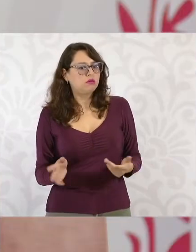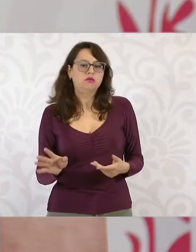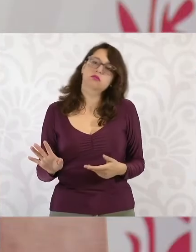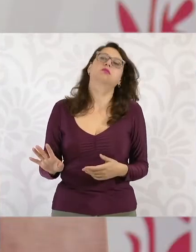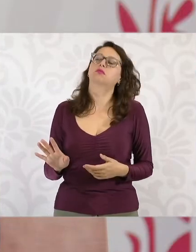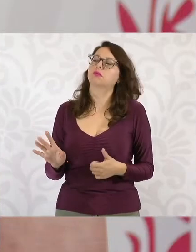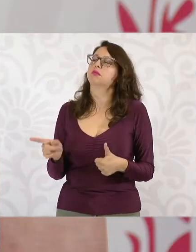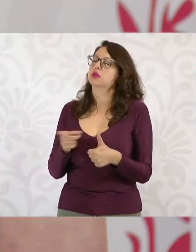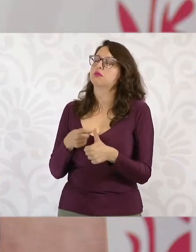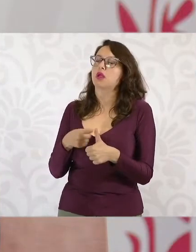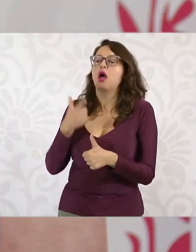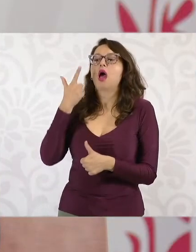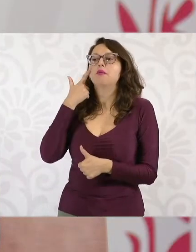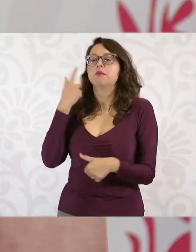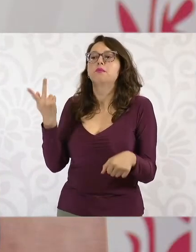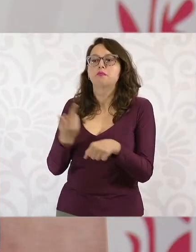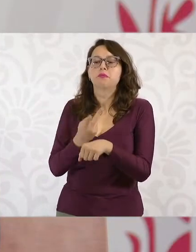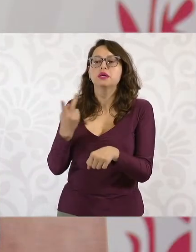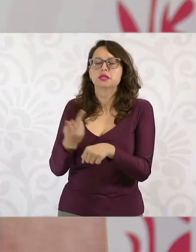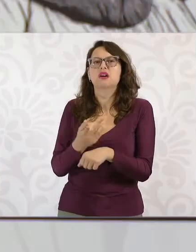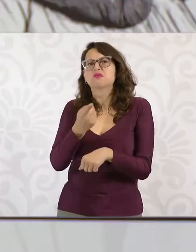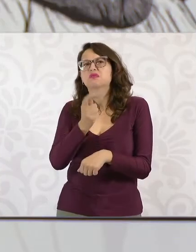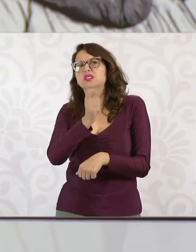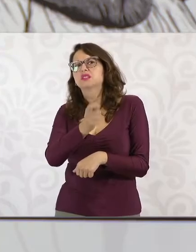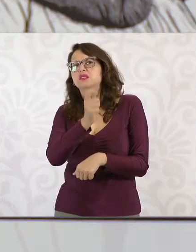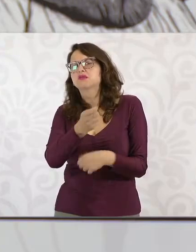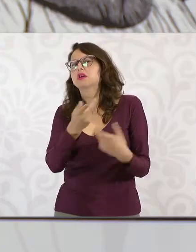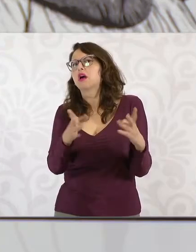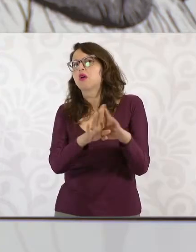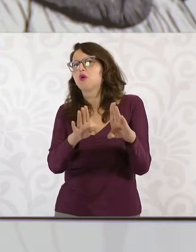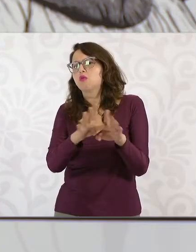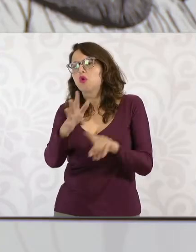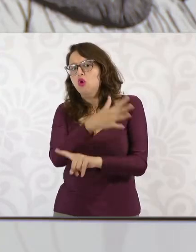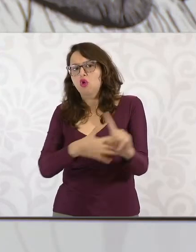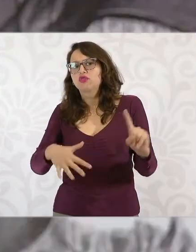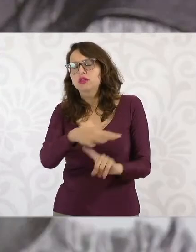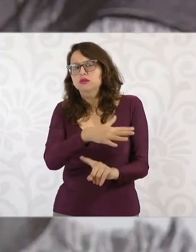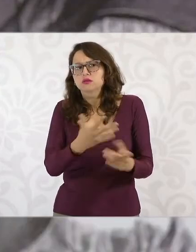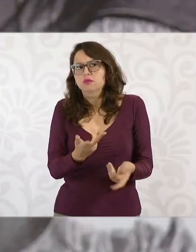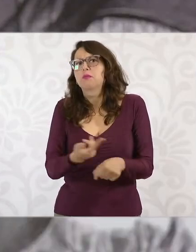eh cuáles fueron las condiciones en las que se estaba llevando a cabo esto y después eh